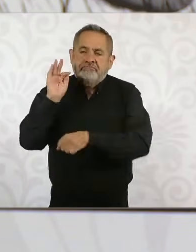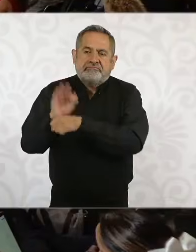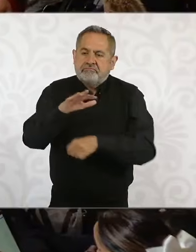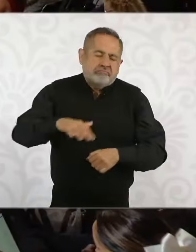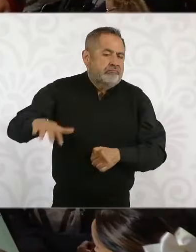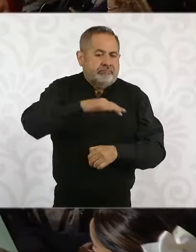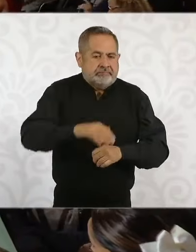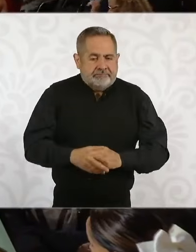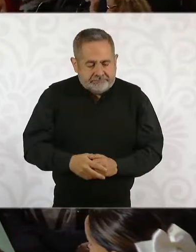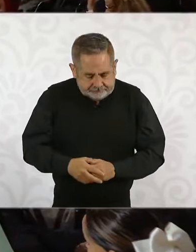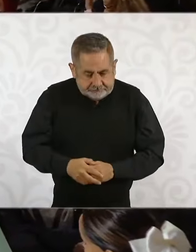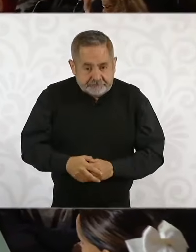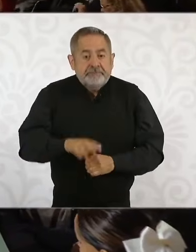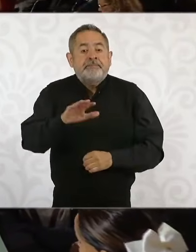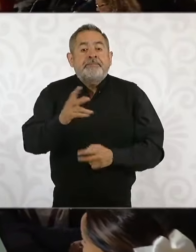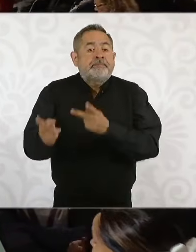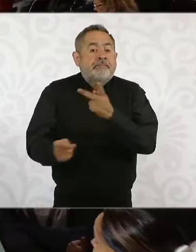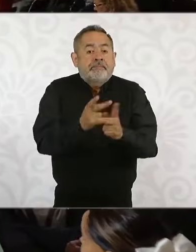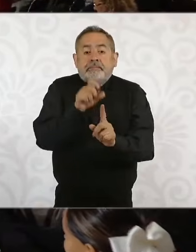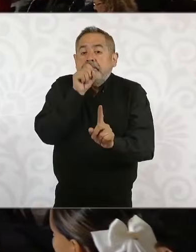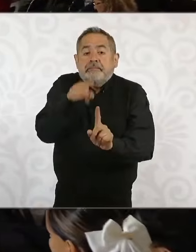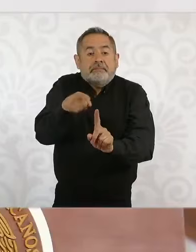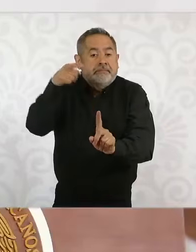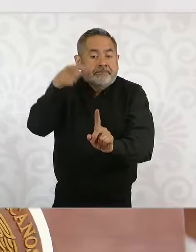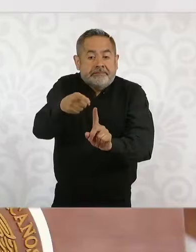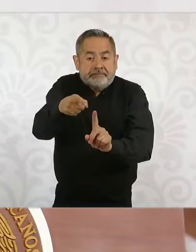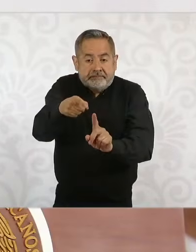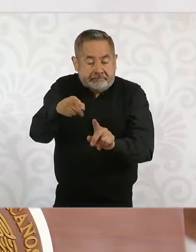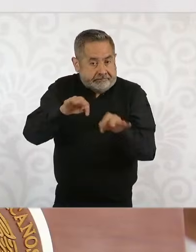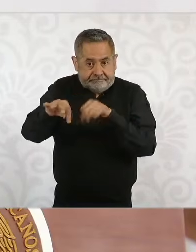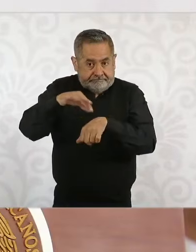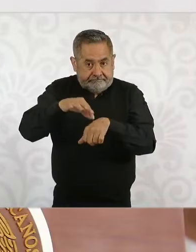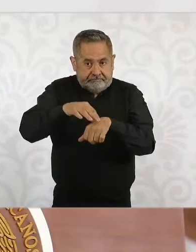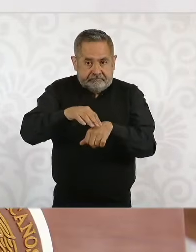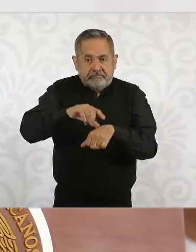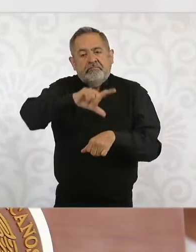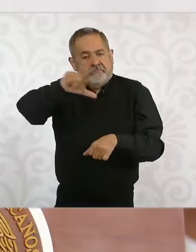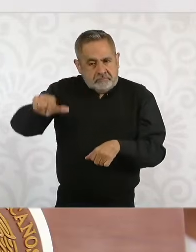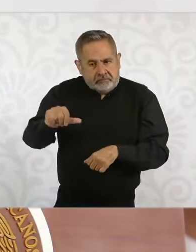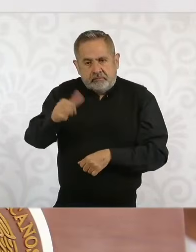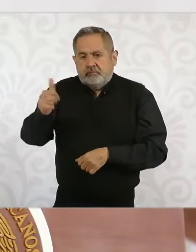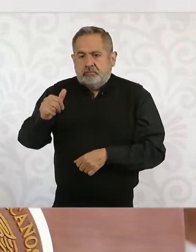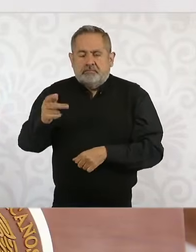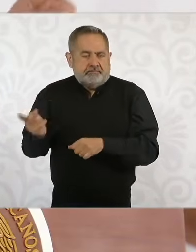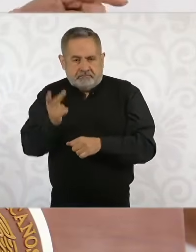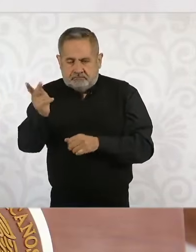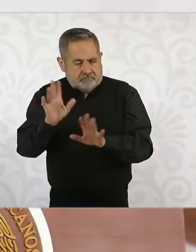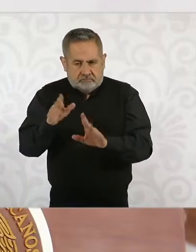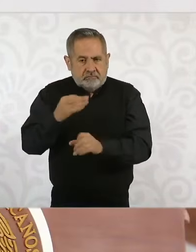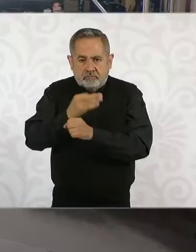preguntas sobre este tema, si les parece y luego ya vamos con otros temas. A ver sobre el tema.